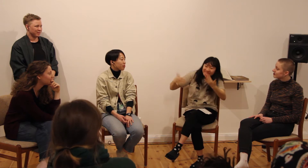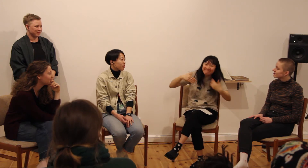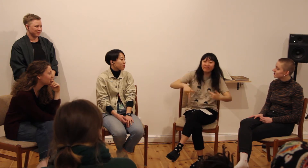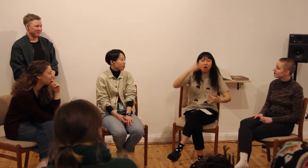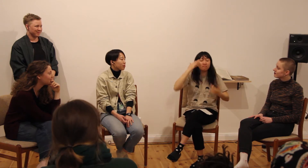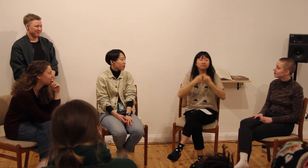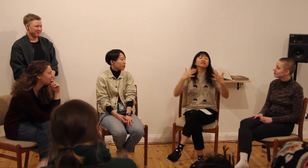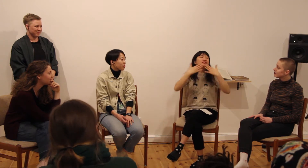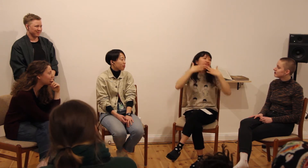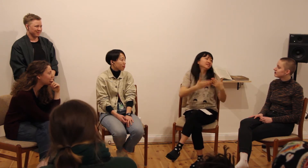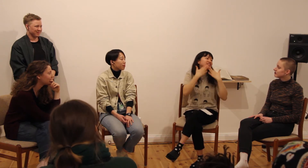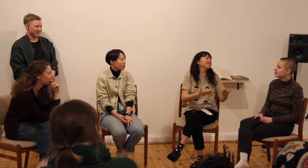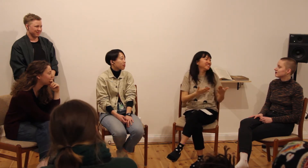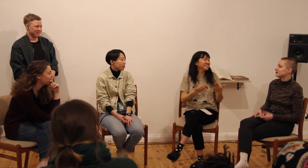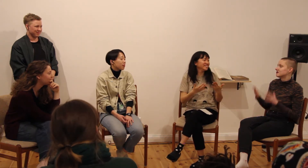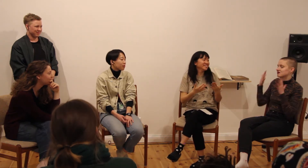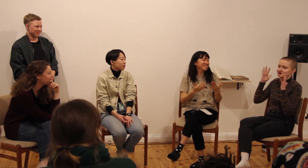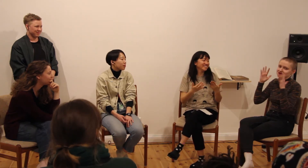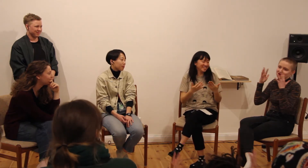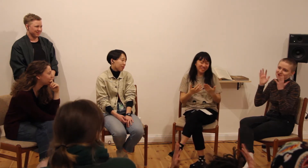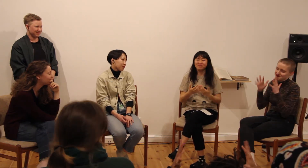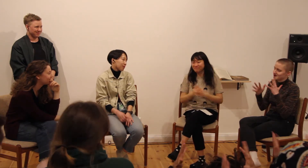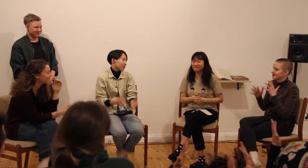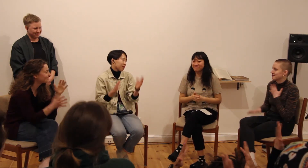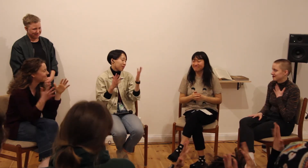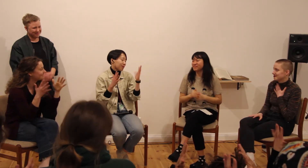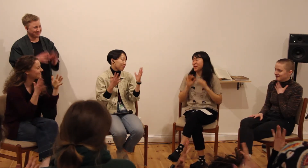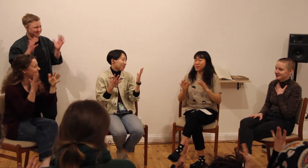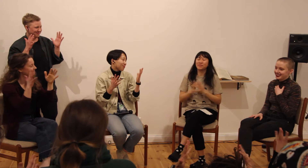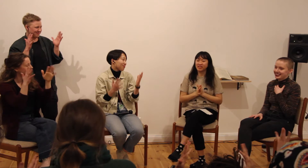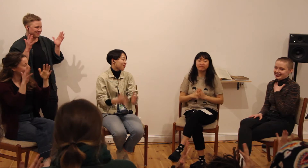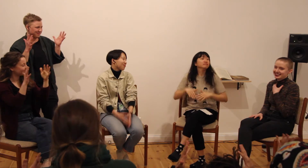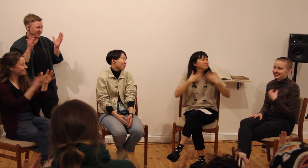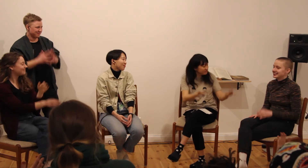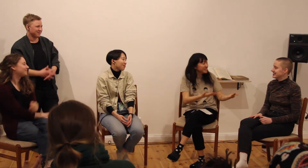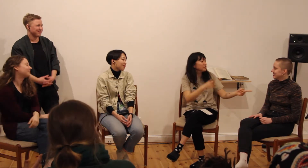wurde hier sehr warm und herzlich willkommen geheißen darüber freue ich mich und dafür möchte ich mich auch nochmal herzlich bedanken.